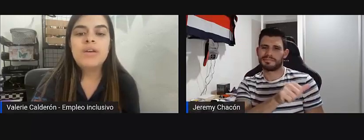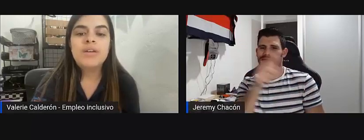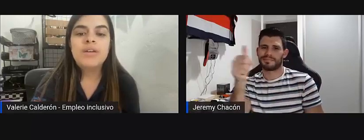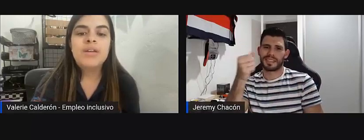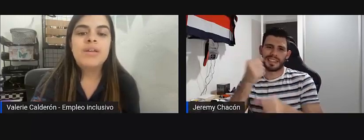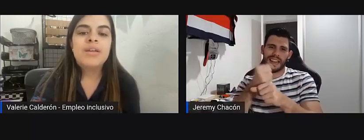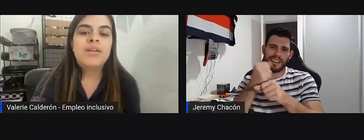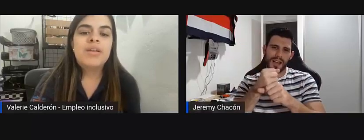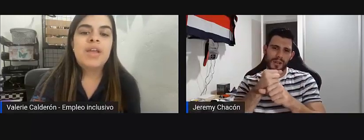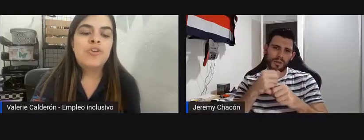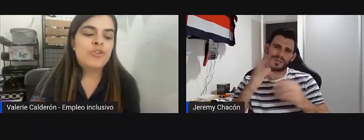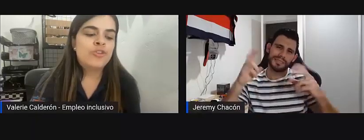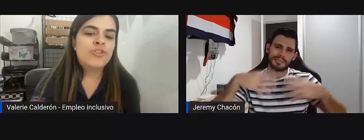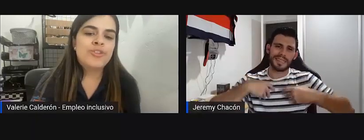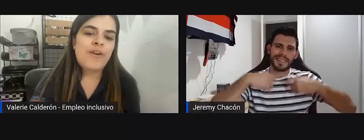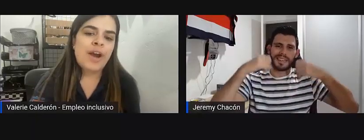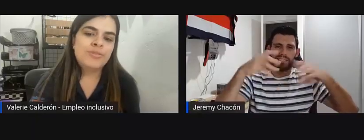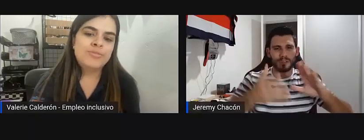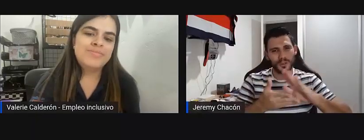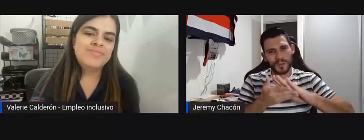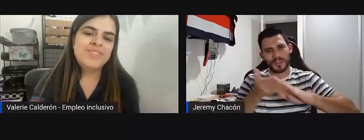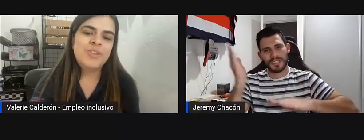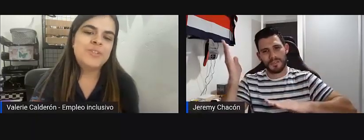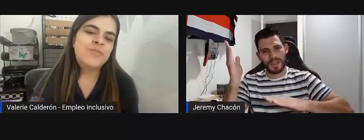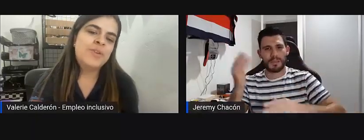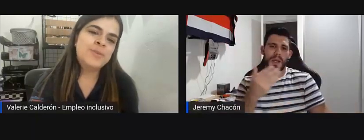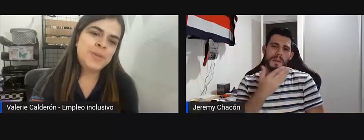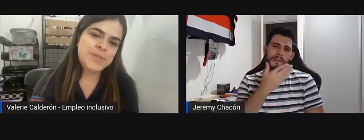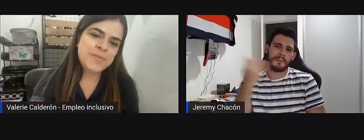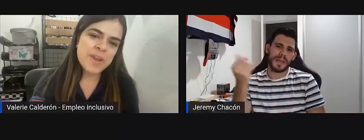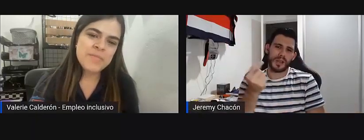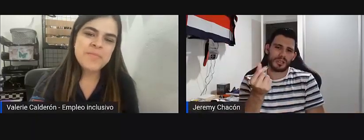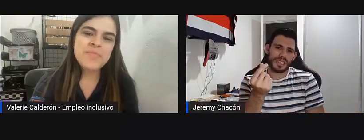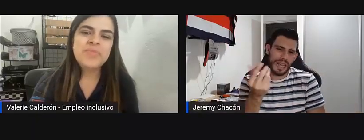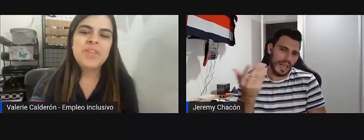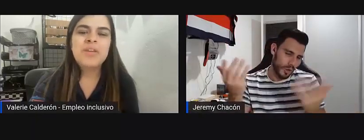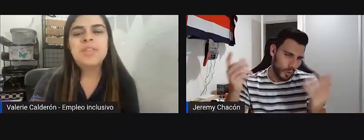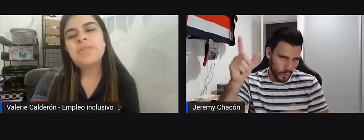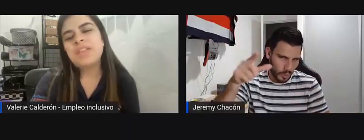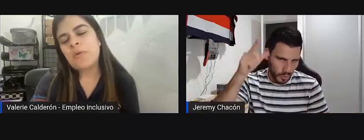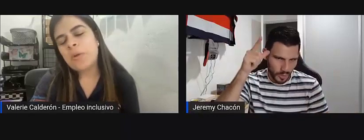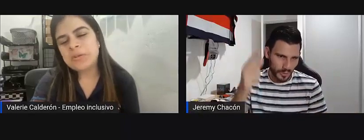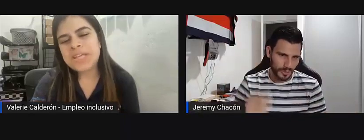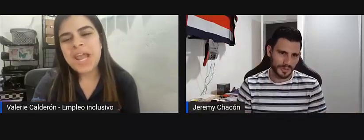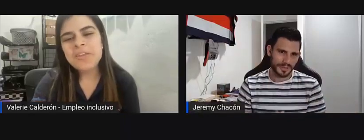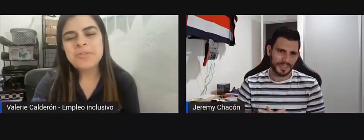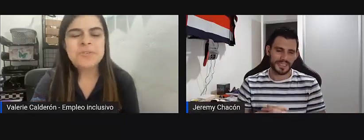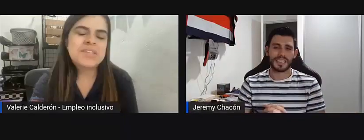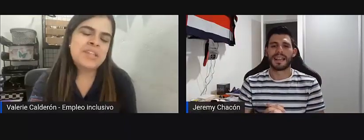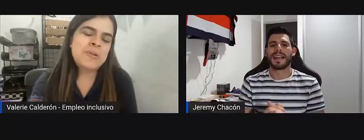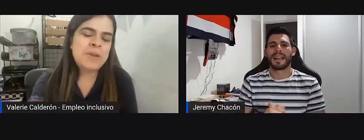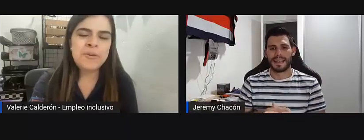encontró otro trabajo entonces renunció y se fue y tenía un mejor salario entonces di